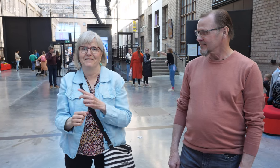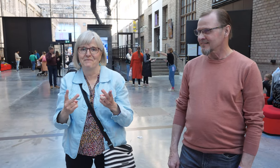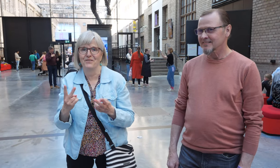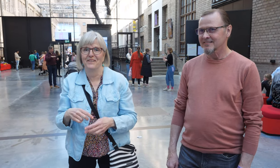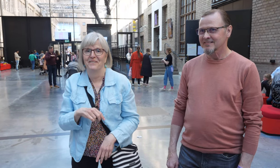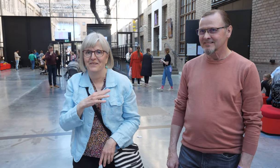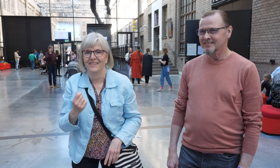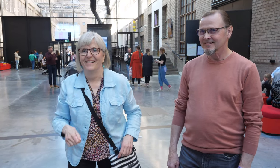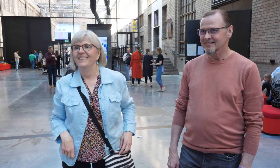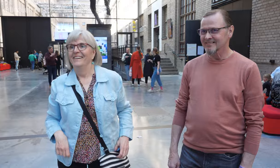Sellaista. Onpa mukavaa.